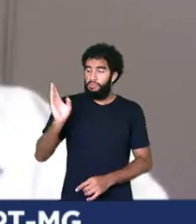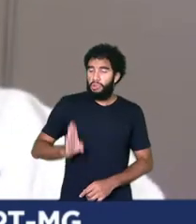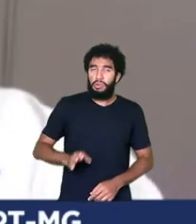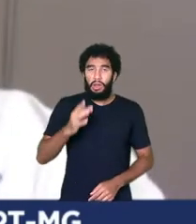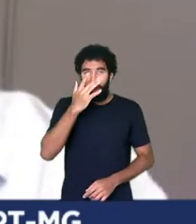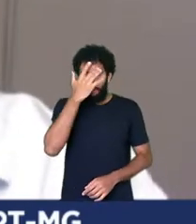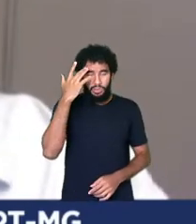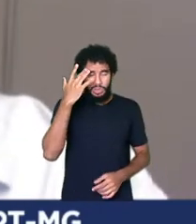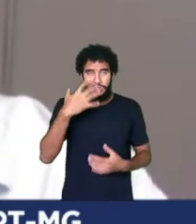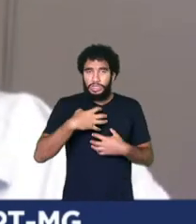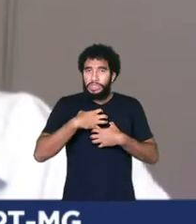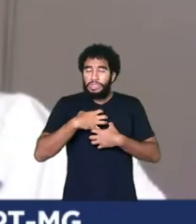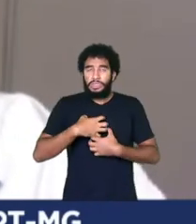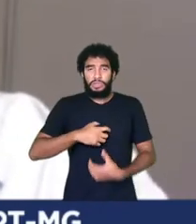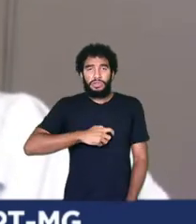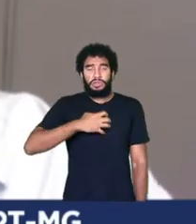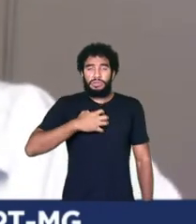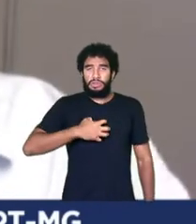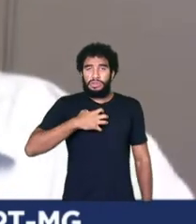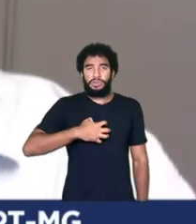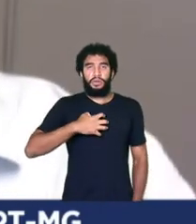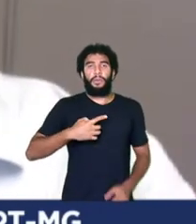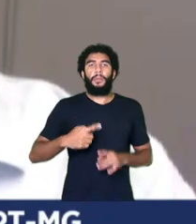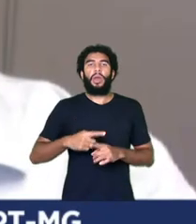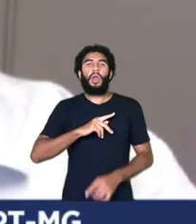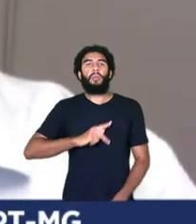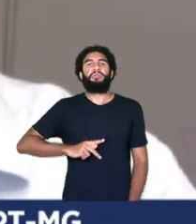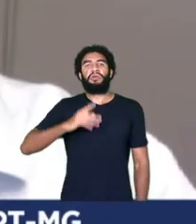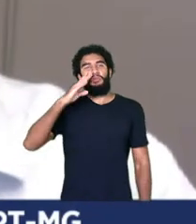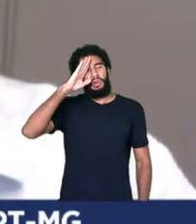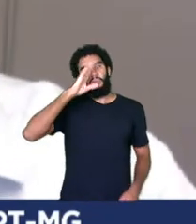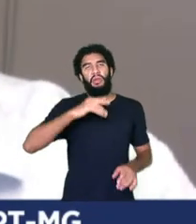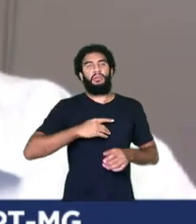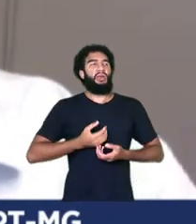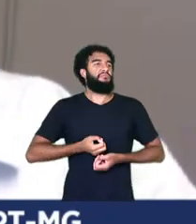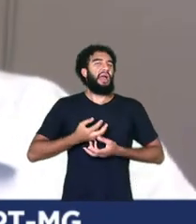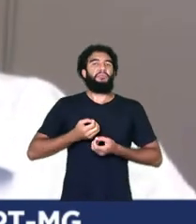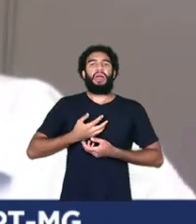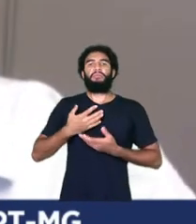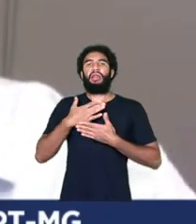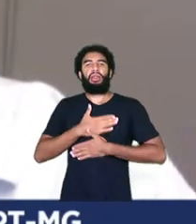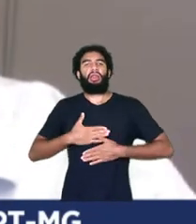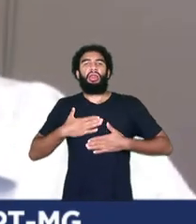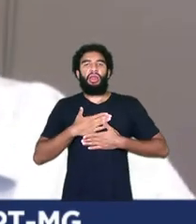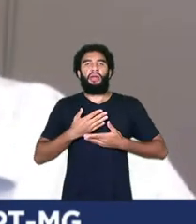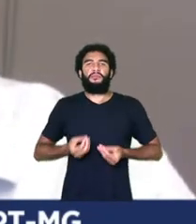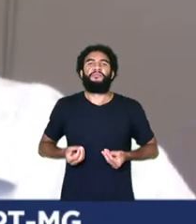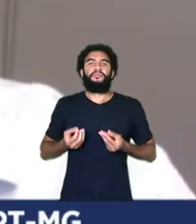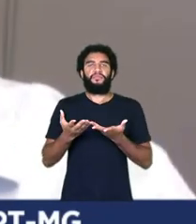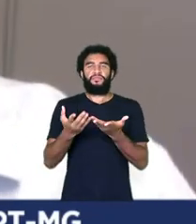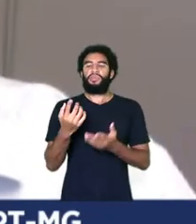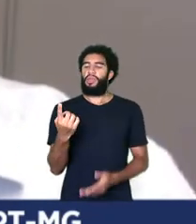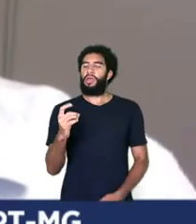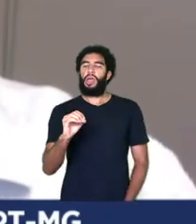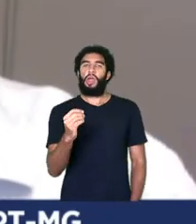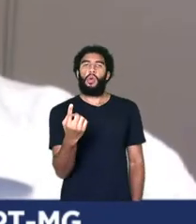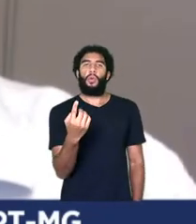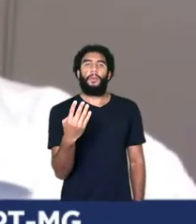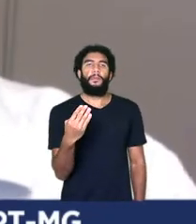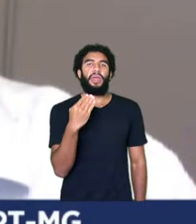A INDIGNAÇÃO TOMA CONTA DO BRASIL E O PRESIDENTE GENOCIDA ANUNCIANDO SATISFEITO. VOU ENTREGAR 105 BILHÕES PARA OS BANQUEIROS QUE É OS LUCROS E